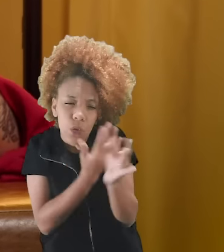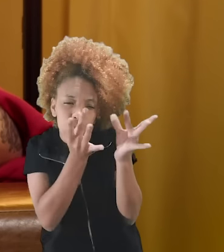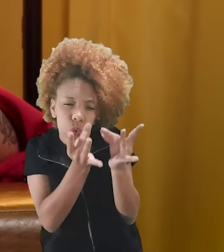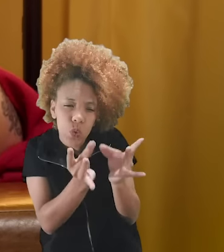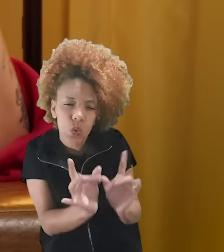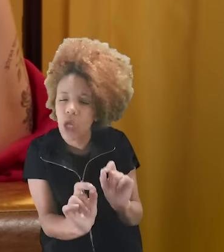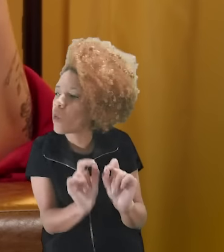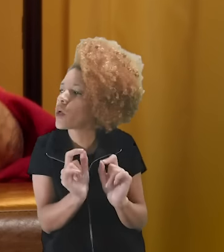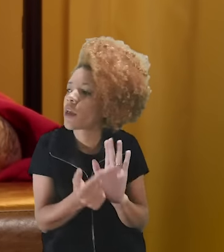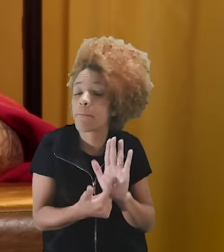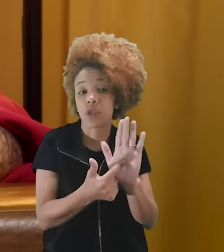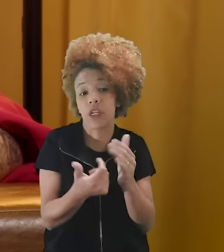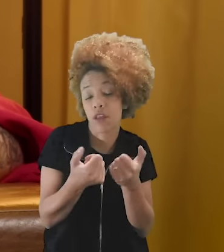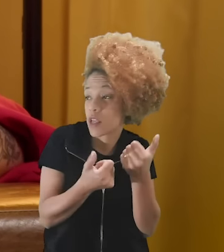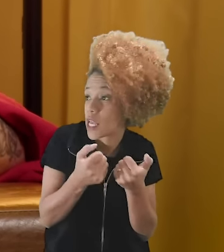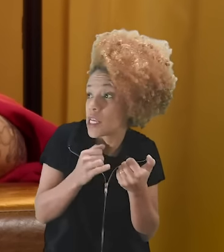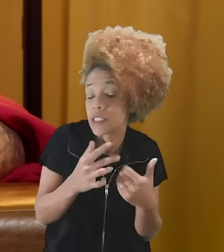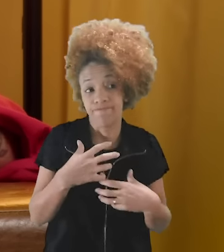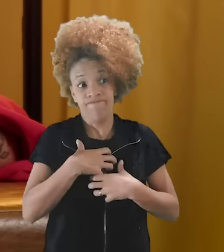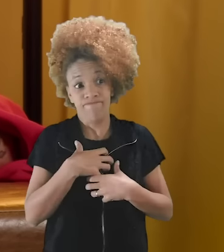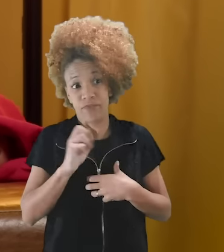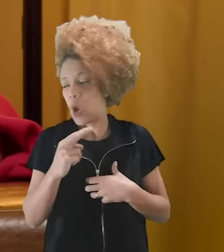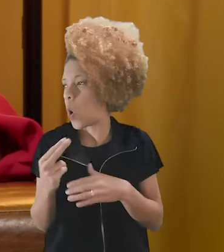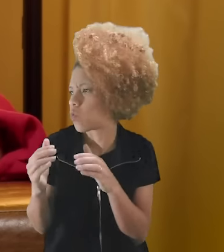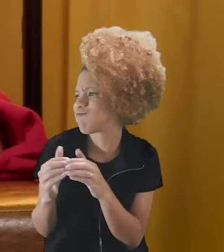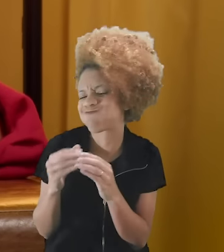de detalhe o que que realmente tá trazendo aquela partida se é impactante ou não pra equipe se vai